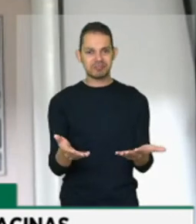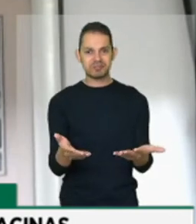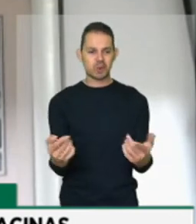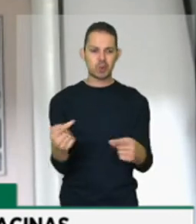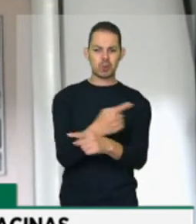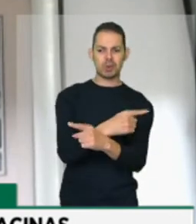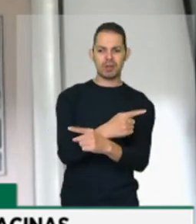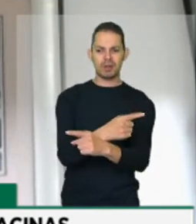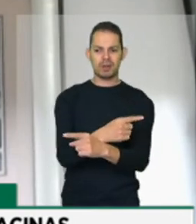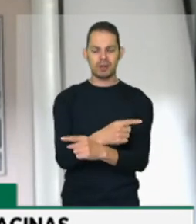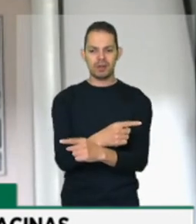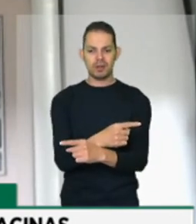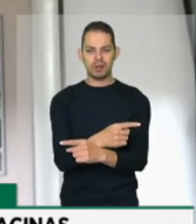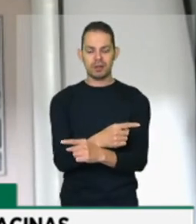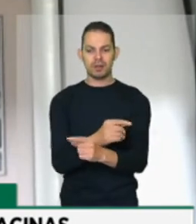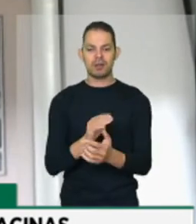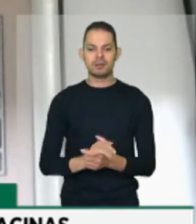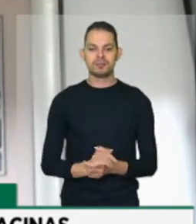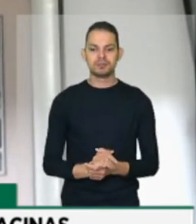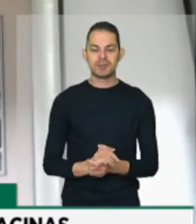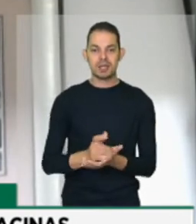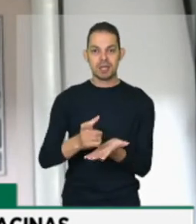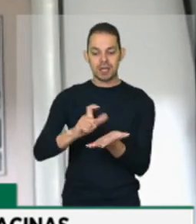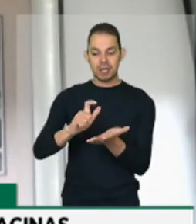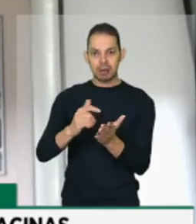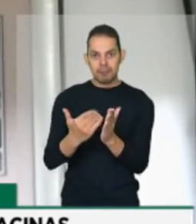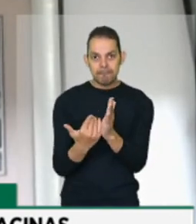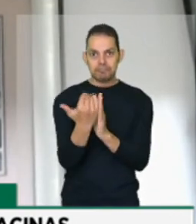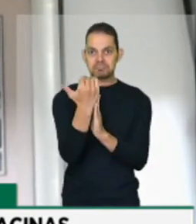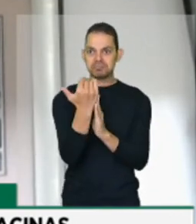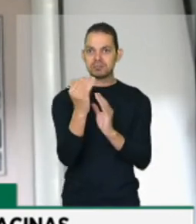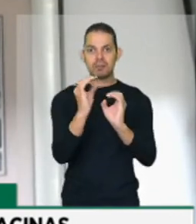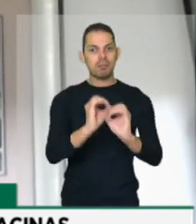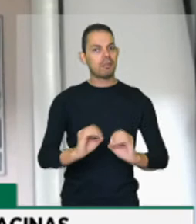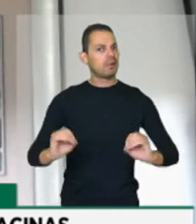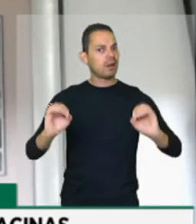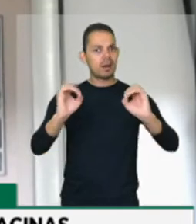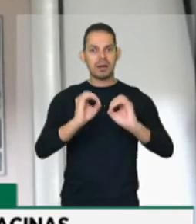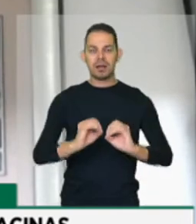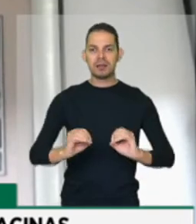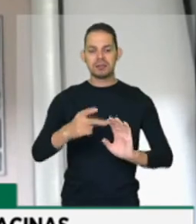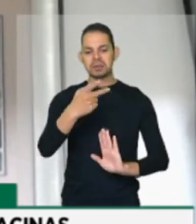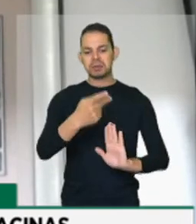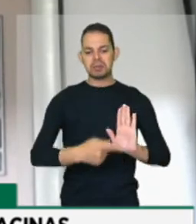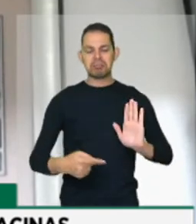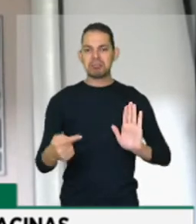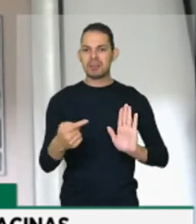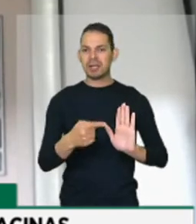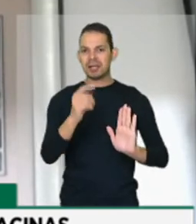ESSA MATÉRIA NÃO É PRIORITÁRIA PARA O MOMENTO QUE ESTAMOS VIVENDO, ELA NÃO AUMENTA UMA DOSE A MAIS NO